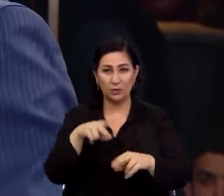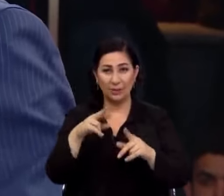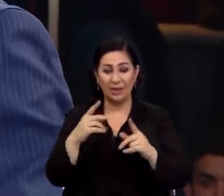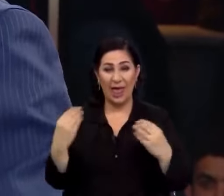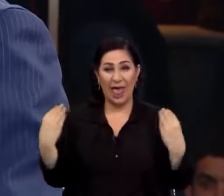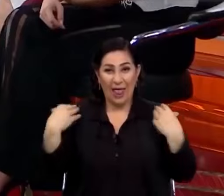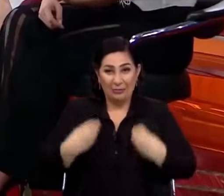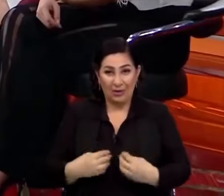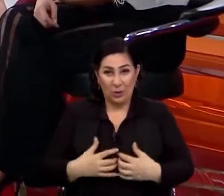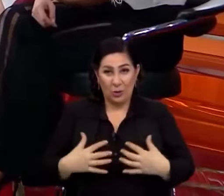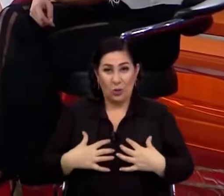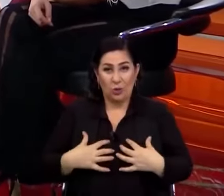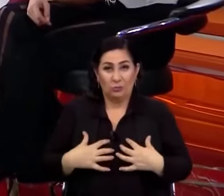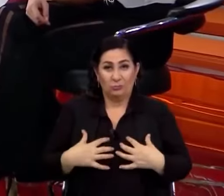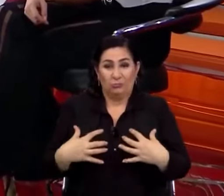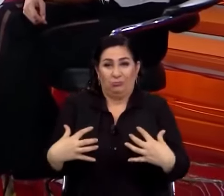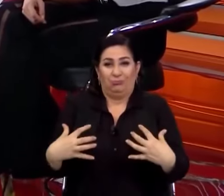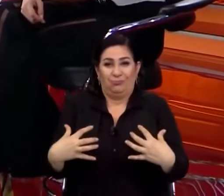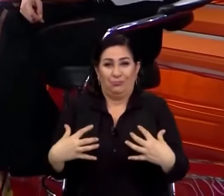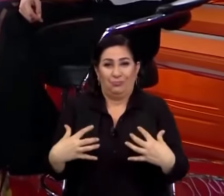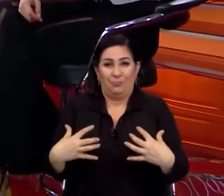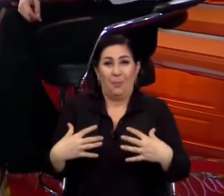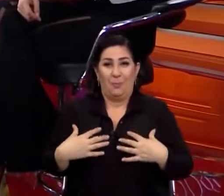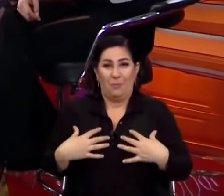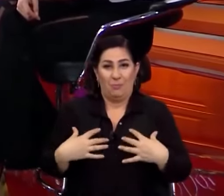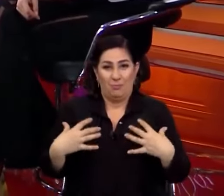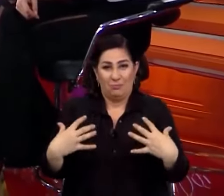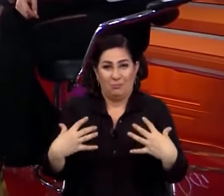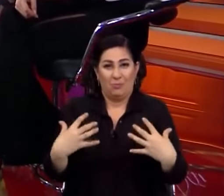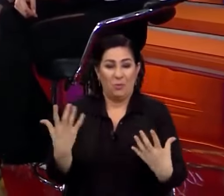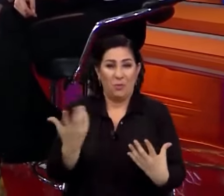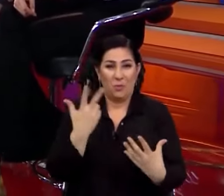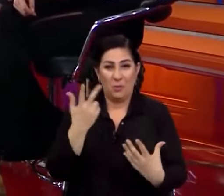su mesela göğüs kafesim Memelerim ne kadar şişkin ne kadar güzel görünüyor